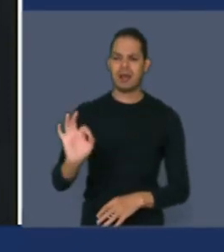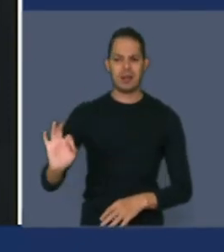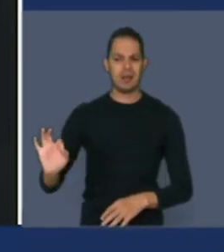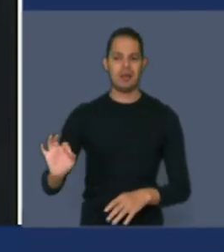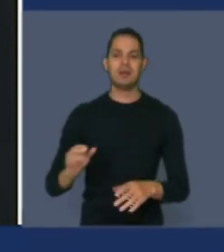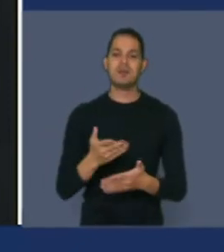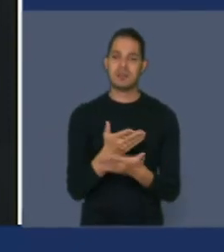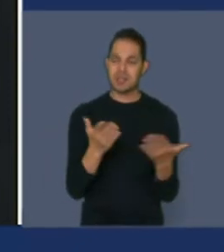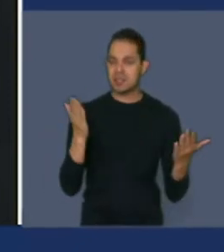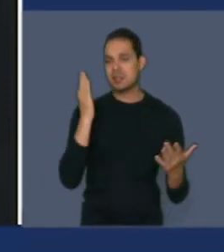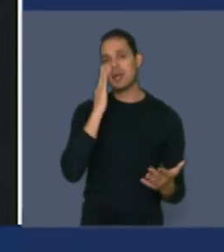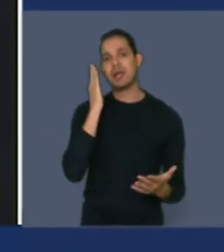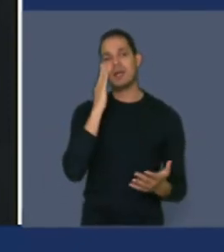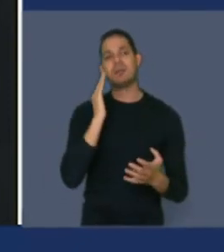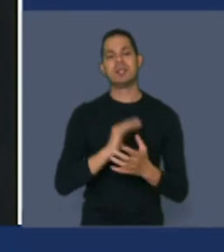DISSO. E NÓS TAMBÉM SABEMOS. ENTÃO, EU PEÇO QUE O MEU